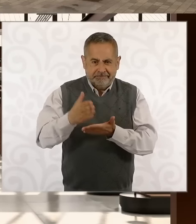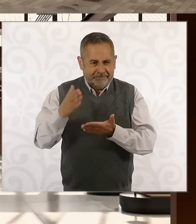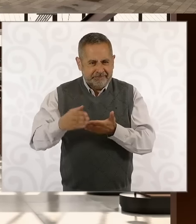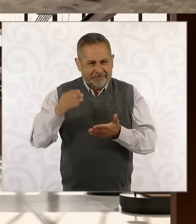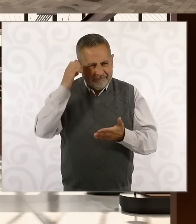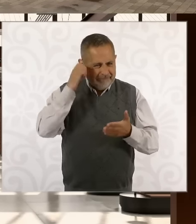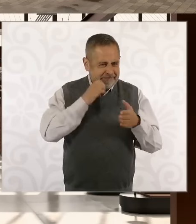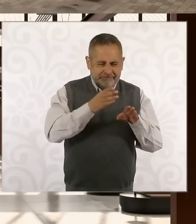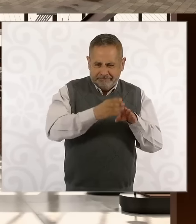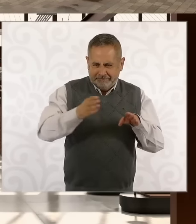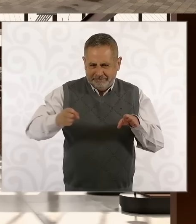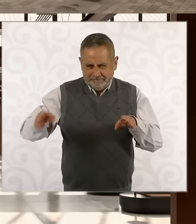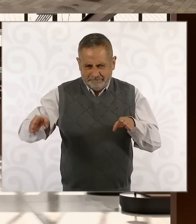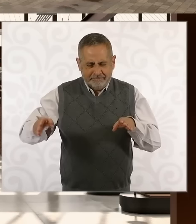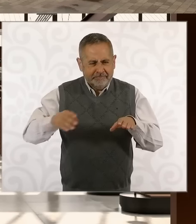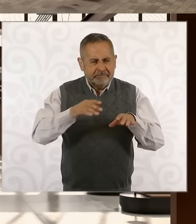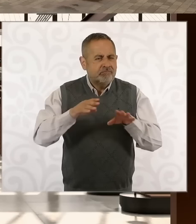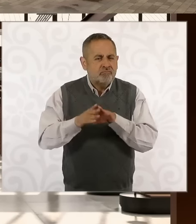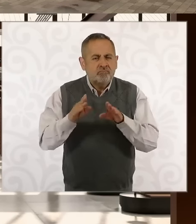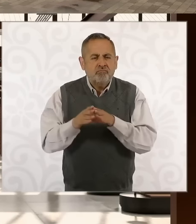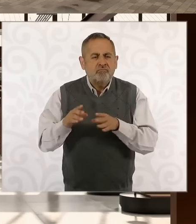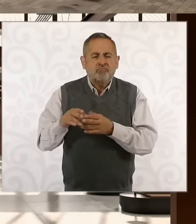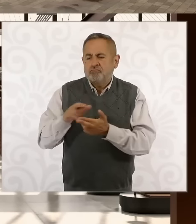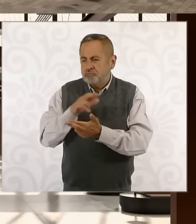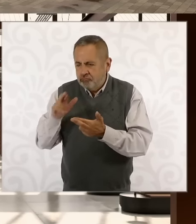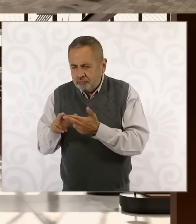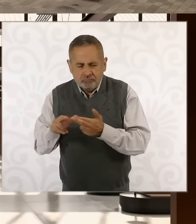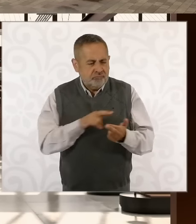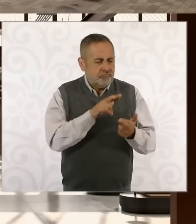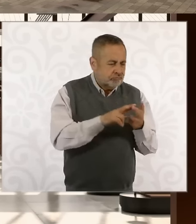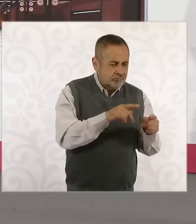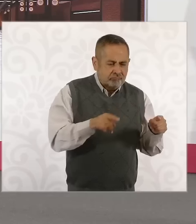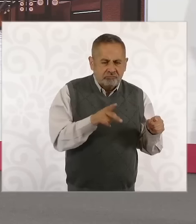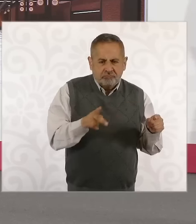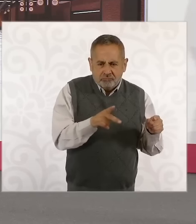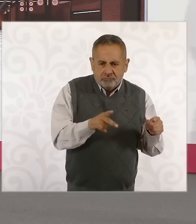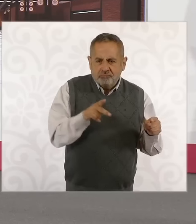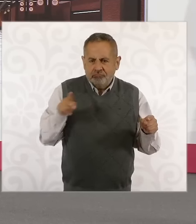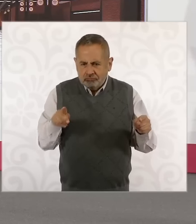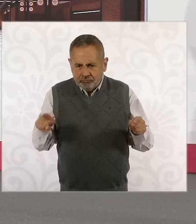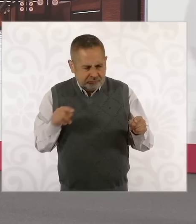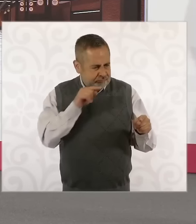y tendremos servicios regionales y servicios entre ciudades. Esto ya es un avance un poco más afinado